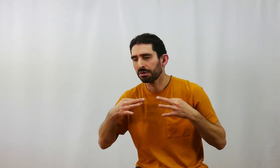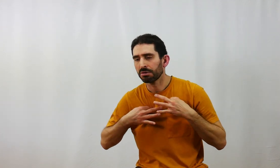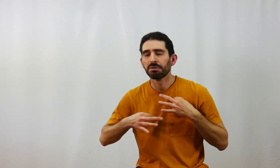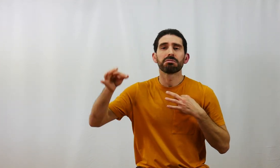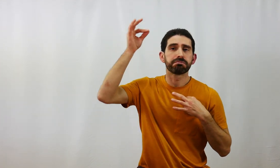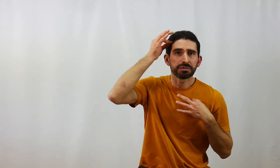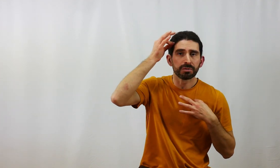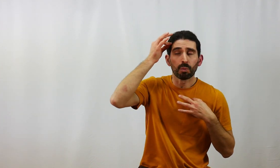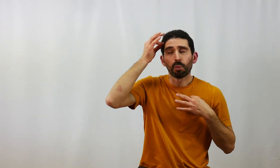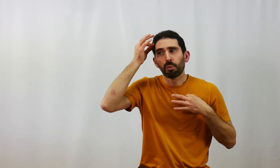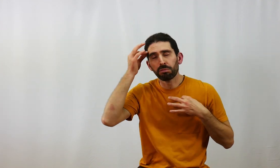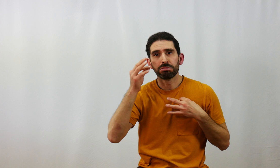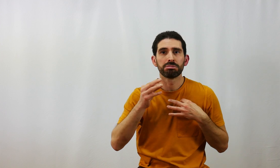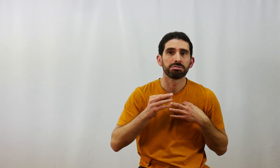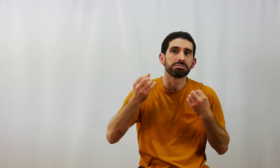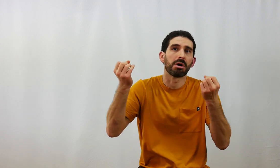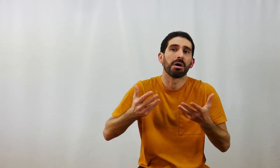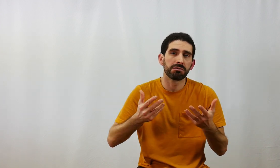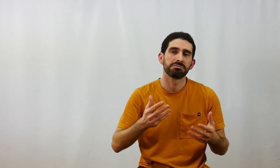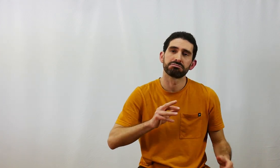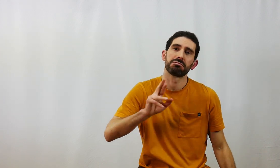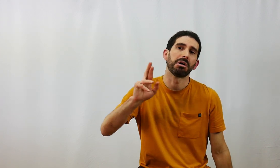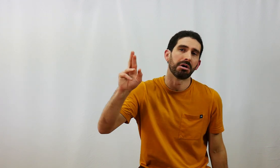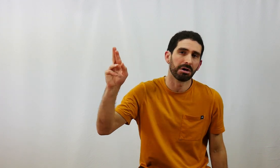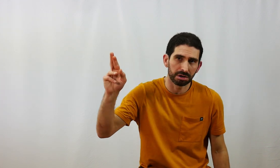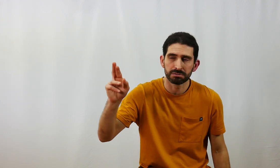arrive mais reste rare.